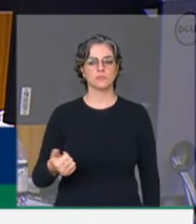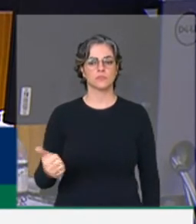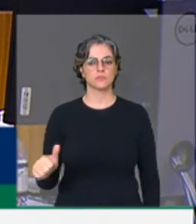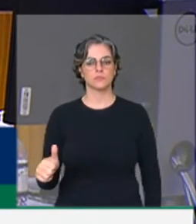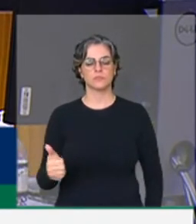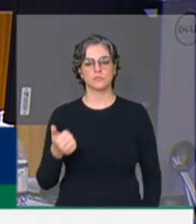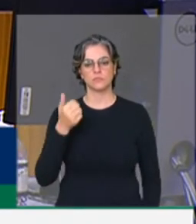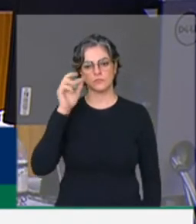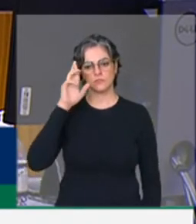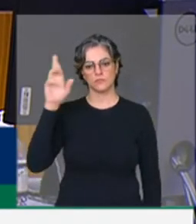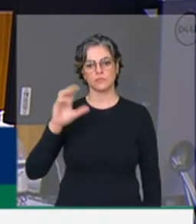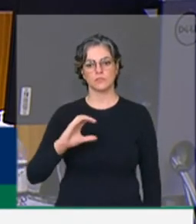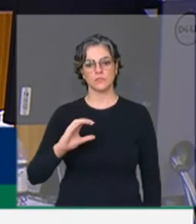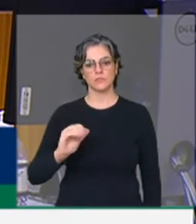EMENDA É CONSTITUIÇÃO N °.